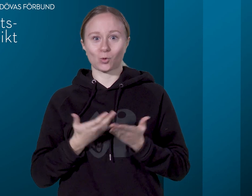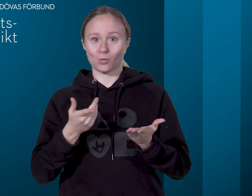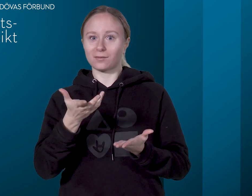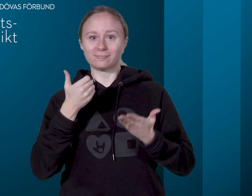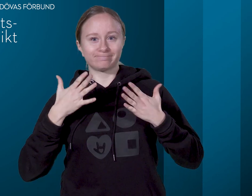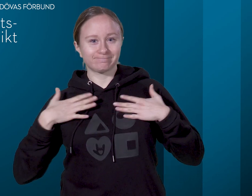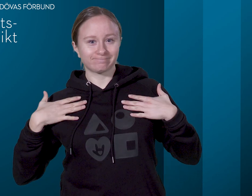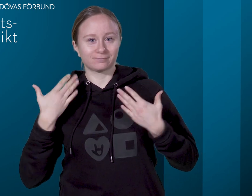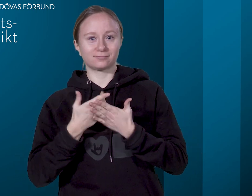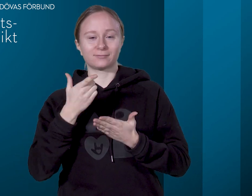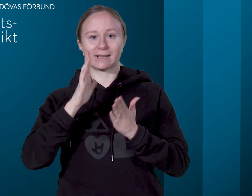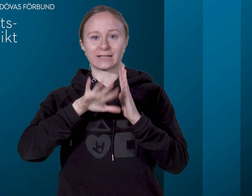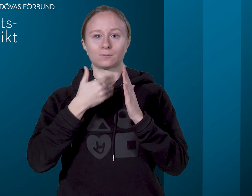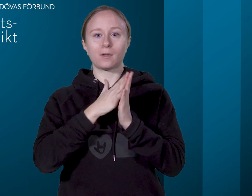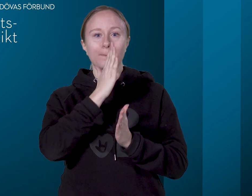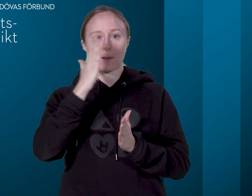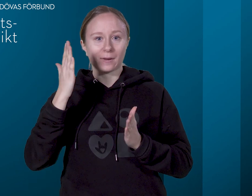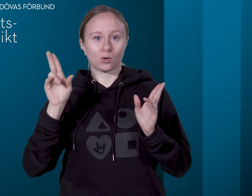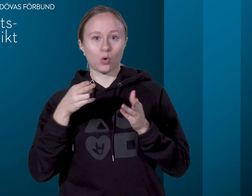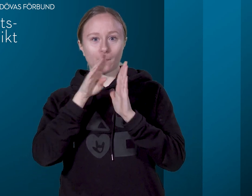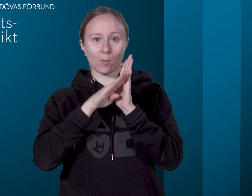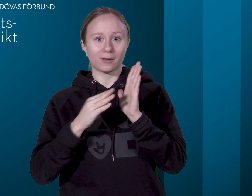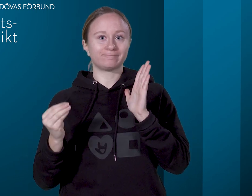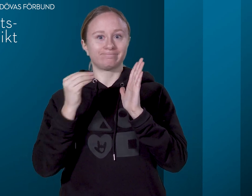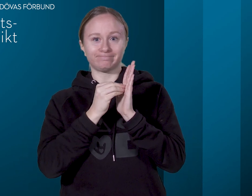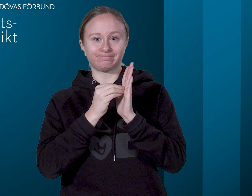Då är det din lyckodag, för i Teckenspråksbibliotekets nya program -